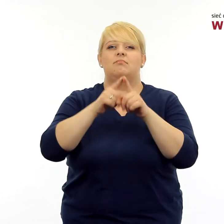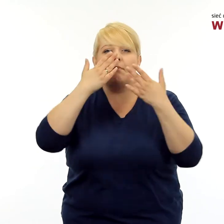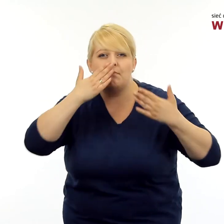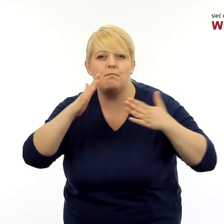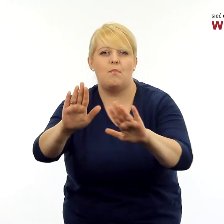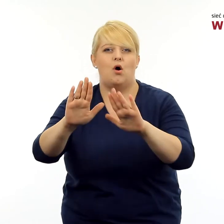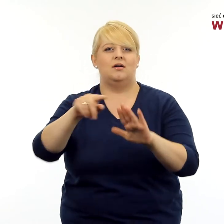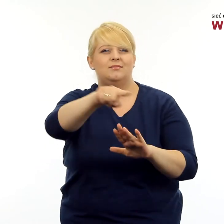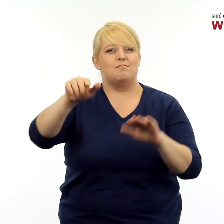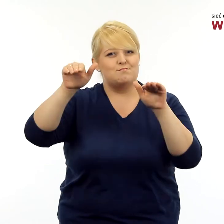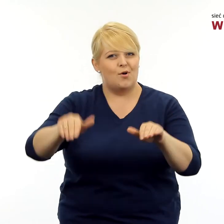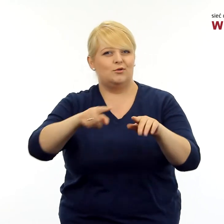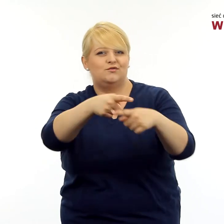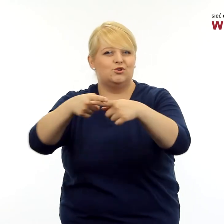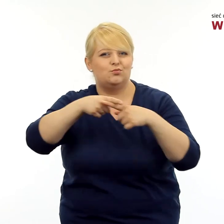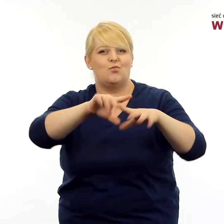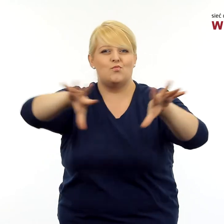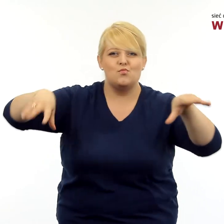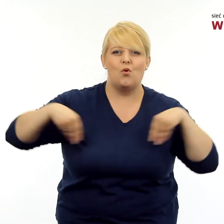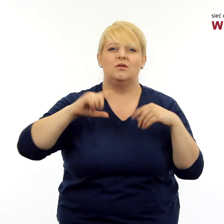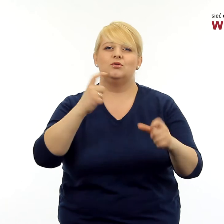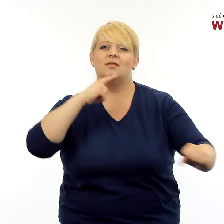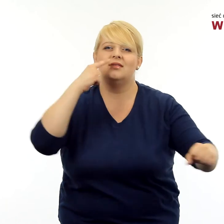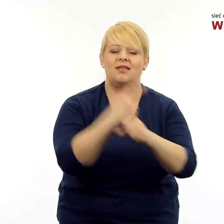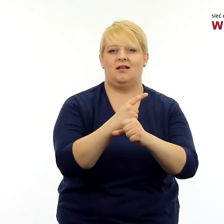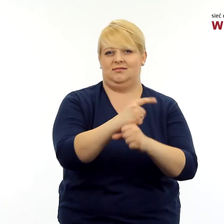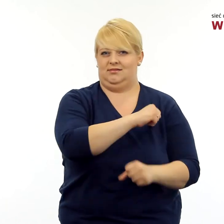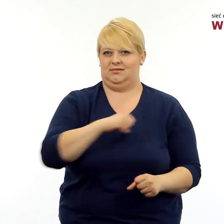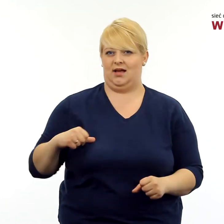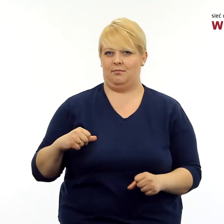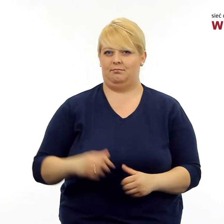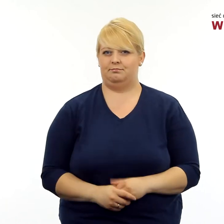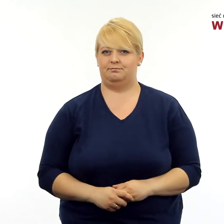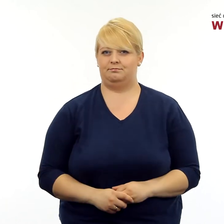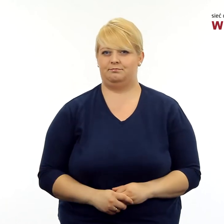że mogą wspólnie podejmować samodzielne i niepodważalne decyzje,